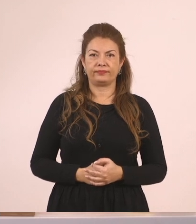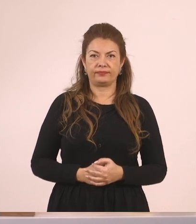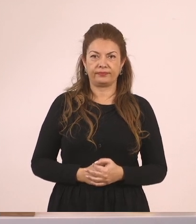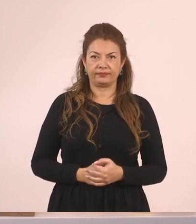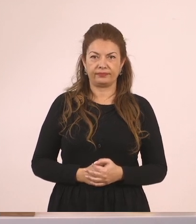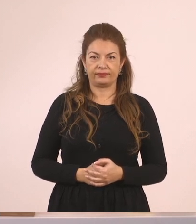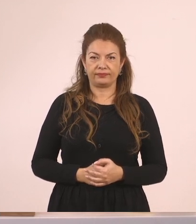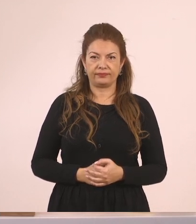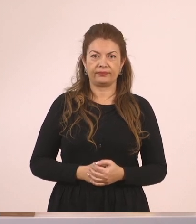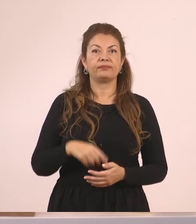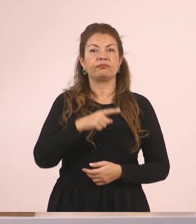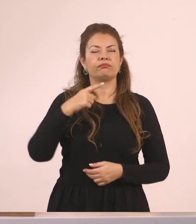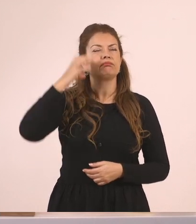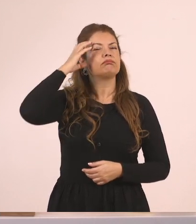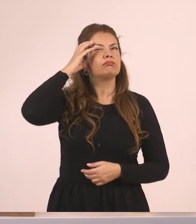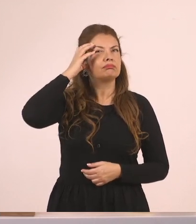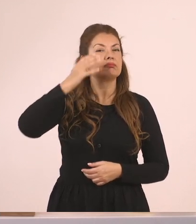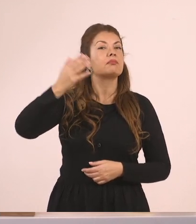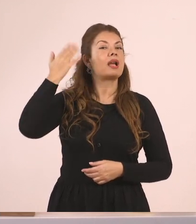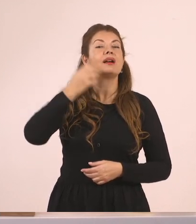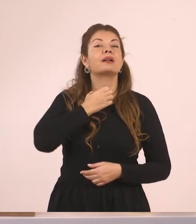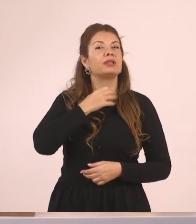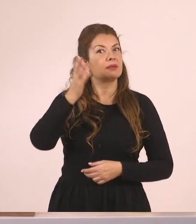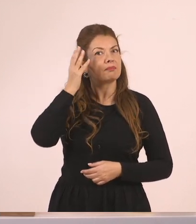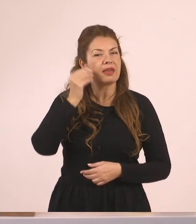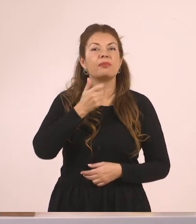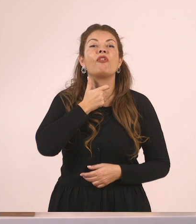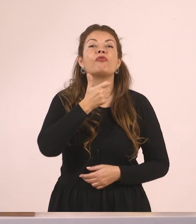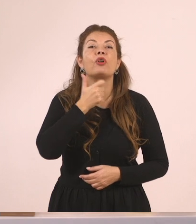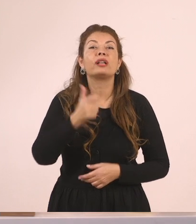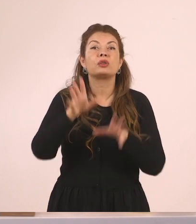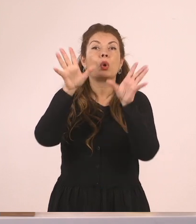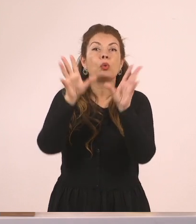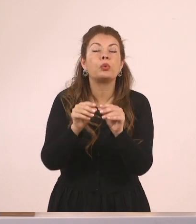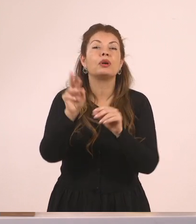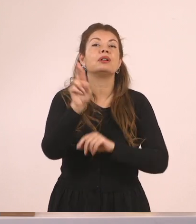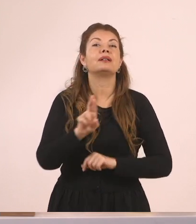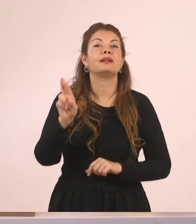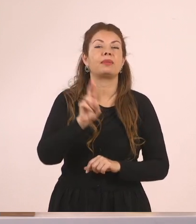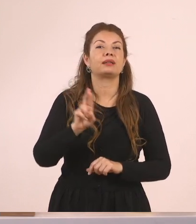Και θα θυμηθώ τις Φωνές των ρημάτων. Να, γράφω πάνω - συγγνώμη -